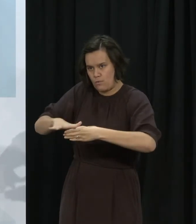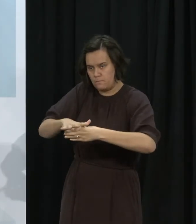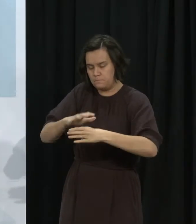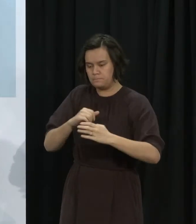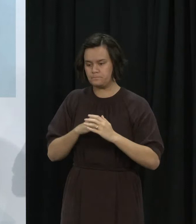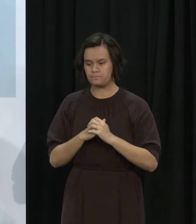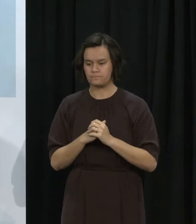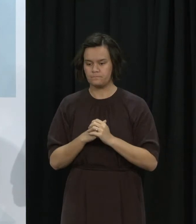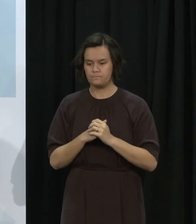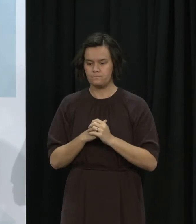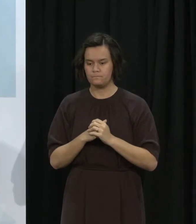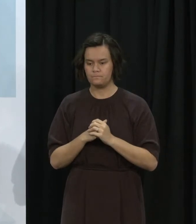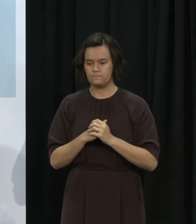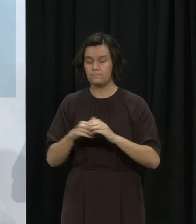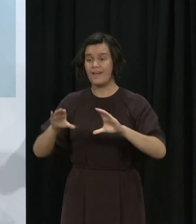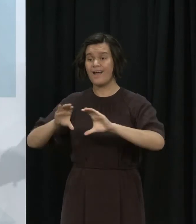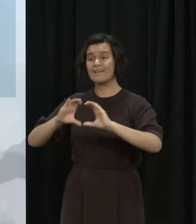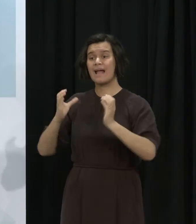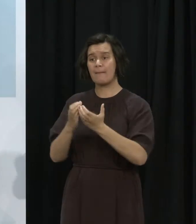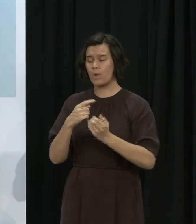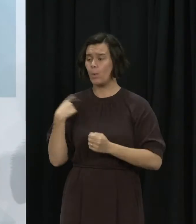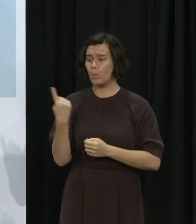Ka nui rawa te mate o te hauora